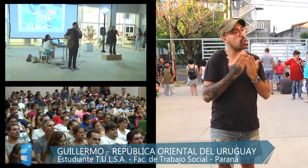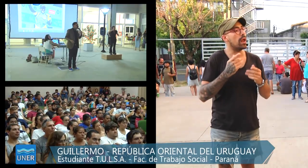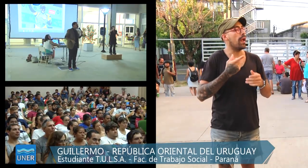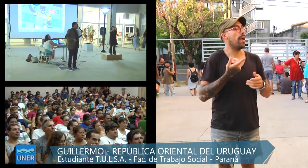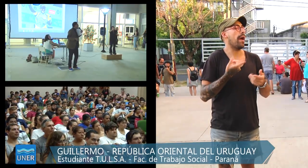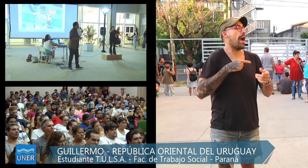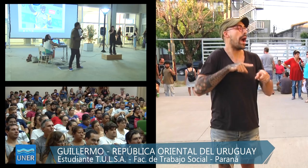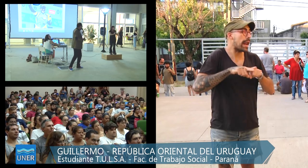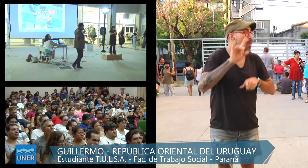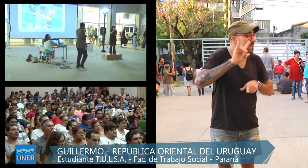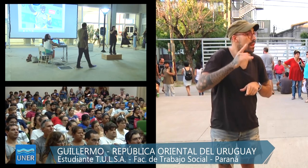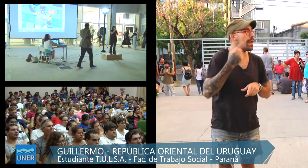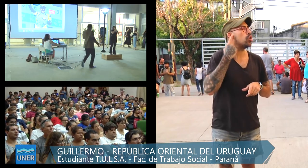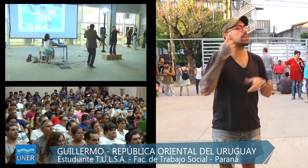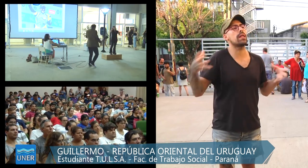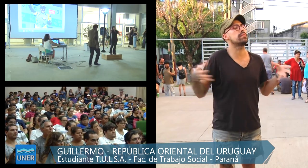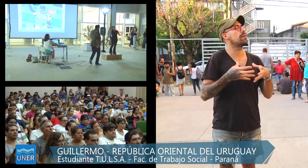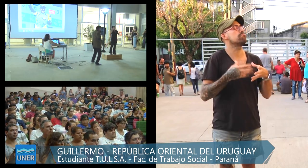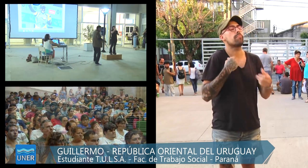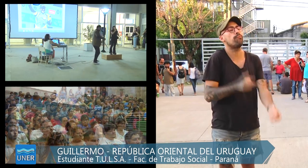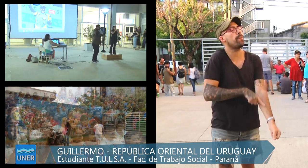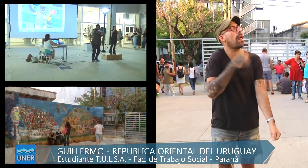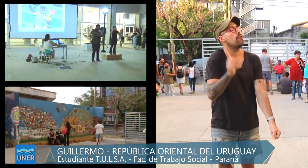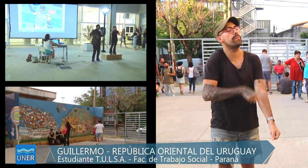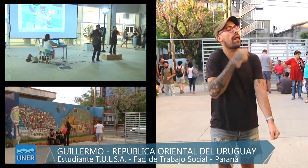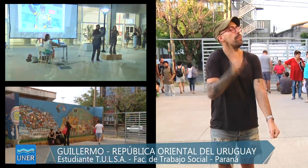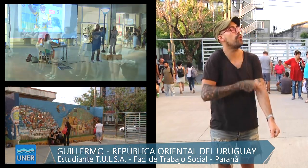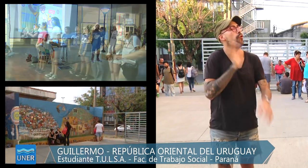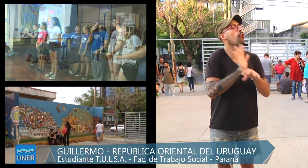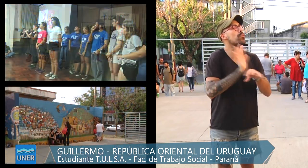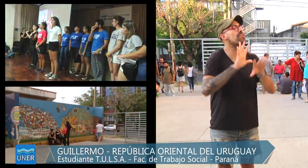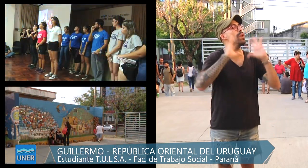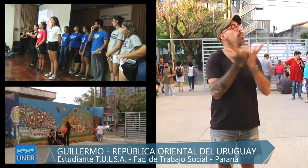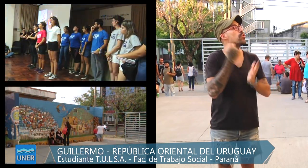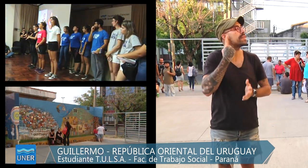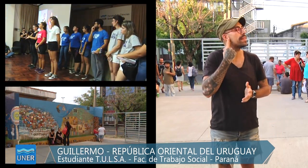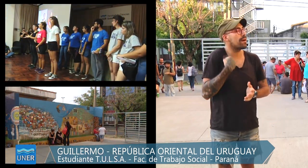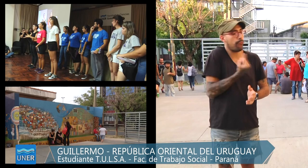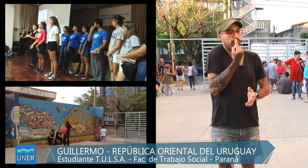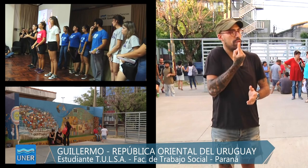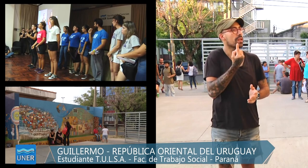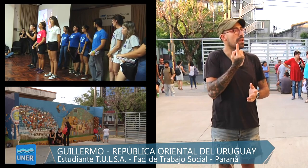algunas carreras Universitarias con oyentes y estoy acostumbrado a ser el único